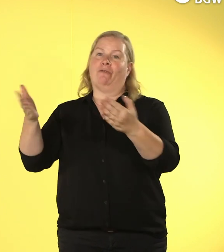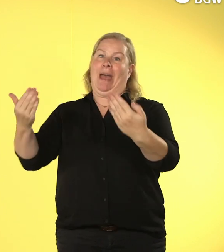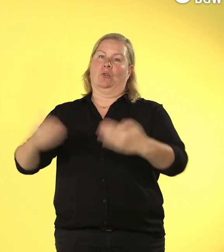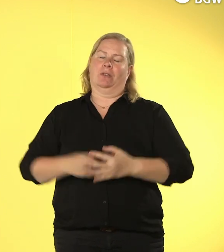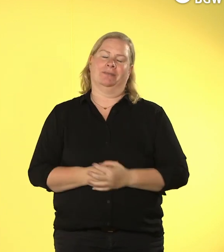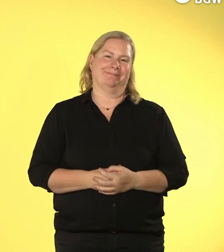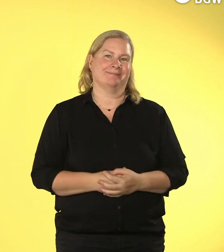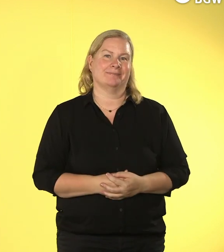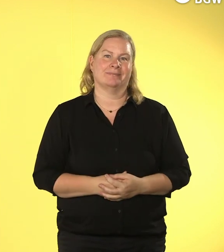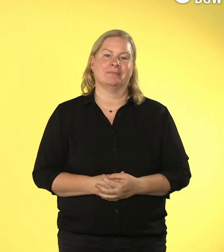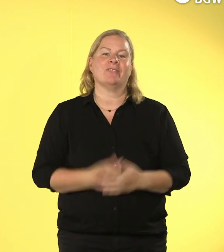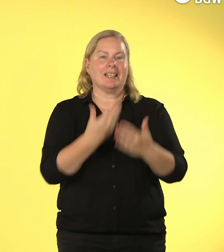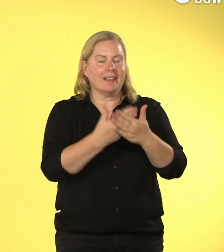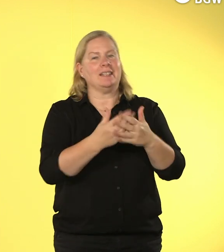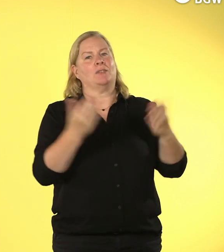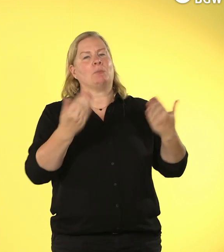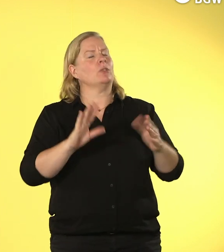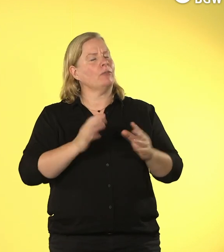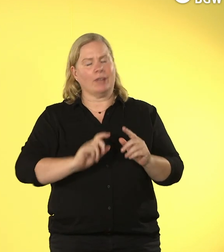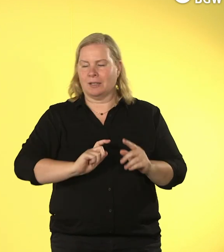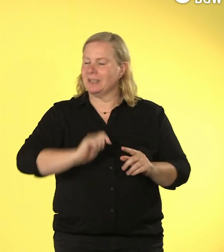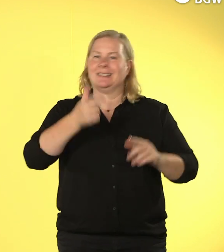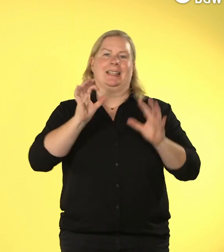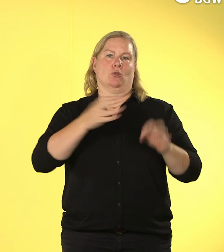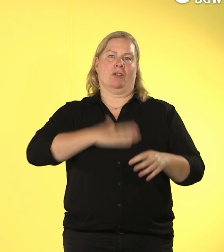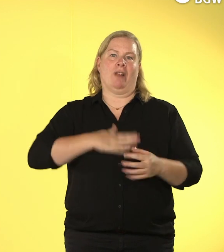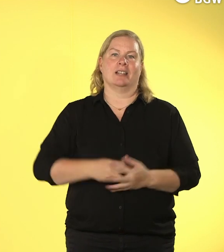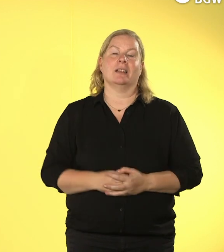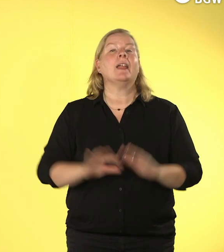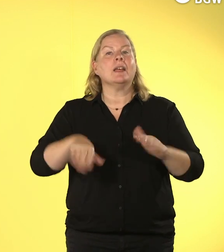Es gibt wirklich sehr gute und gehaltvolle Werbespots.